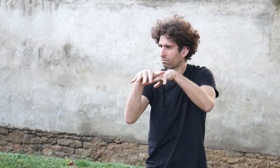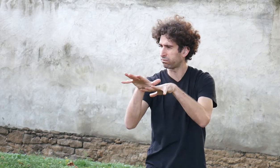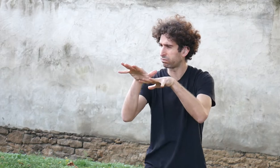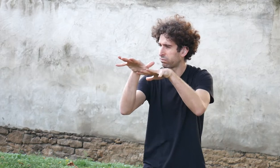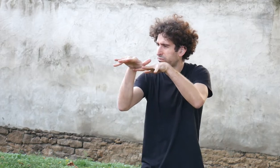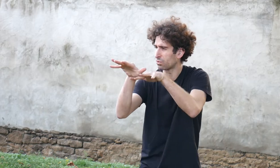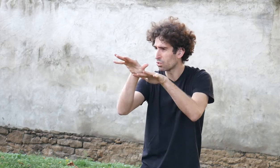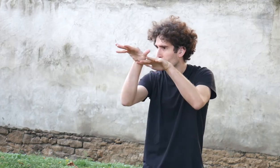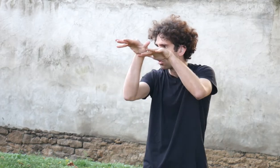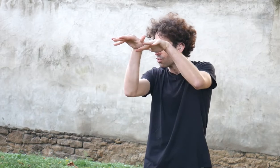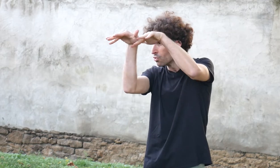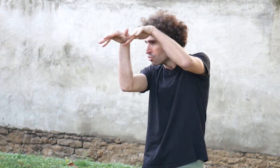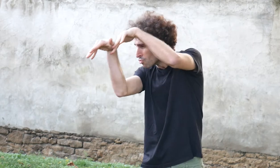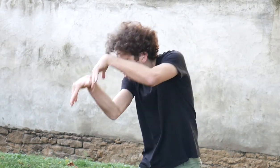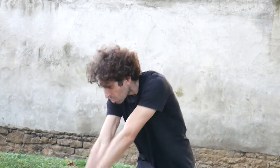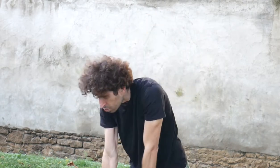Ils sont évacués vers la gorge.